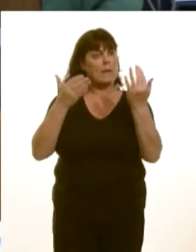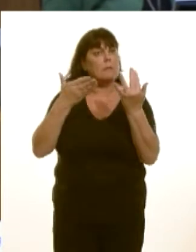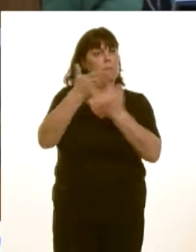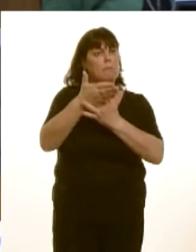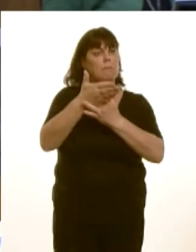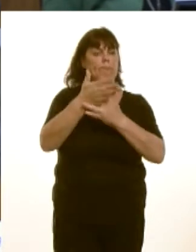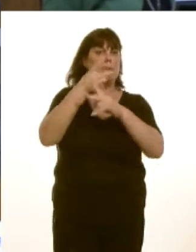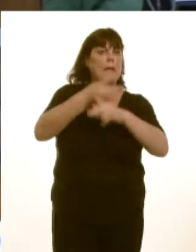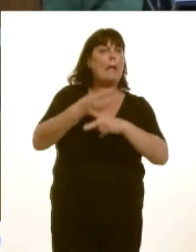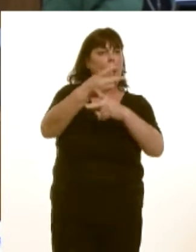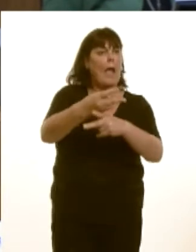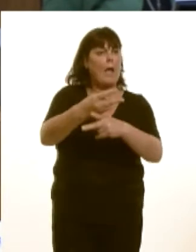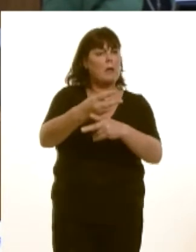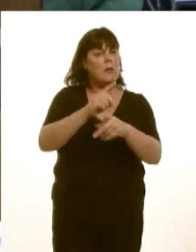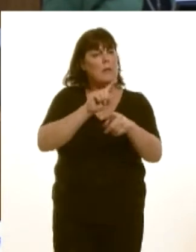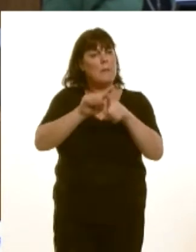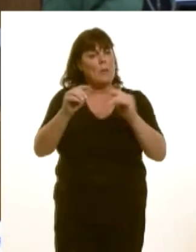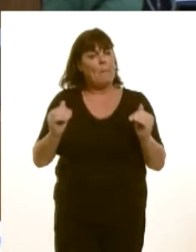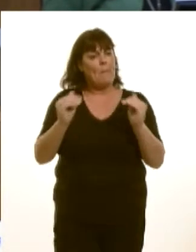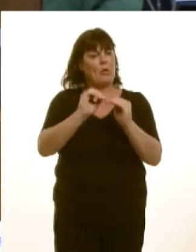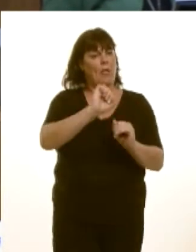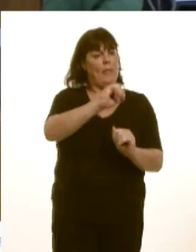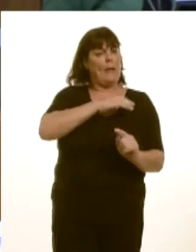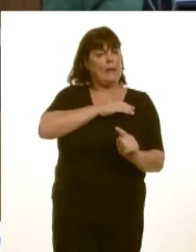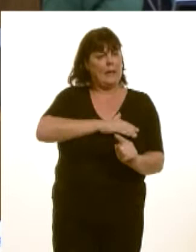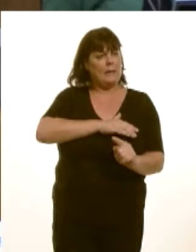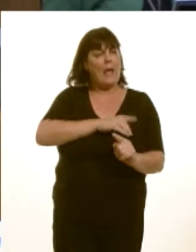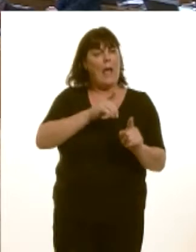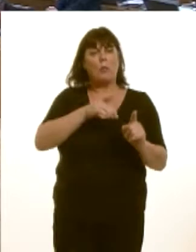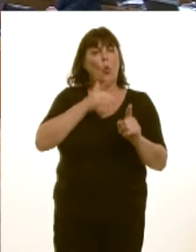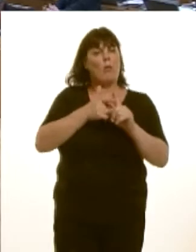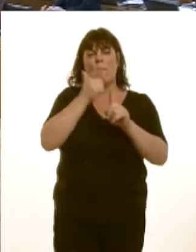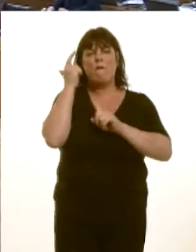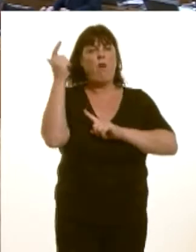Byddwch yn gwybod, rwyf yn siwr, y bydd trigolion tref y Fflint ddydd Iau yn pleidleisio mewn